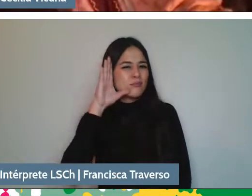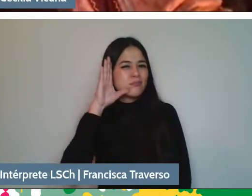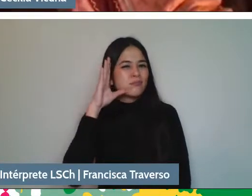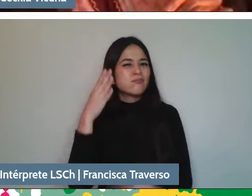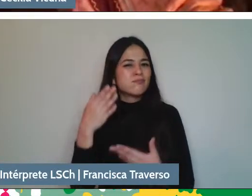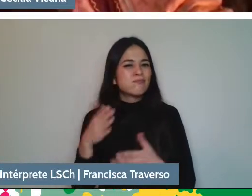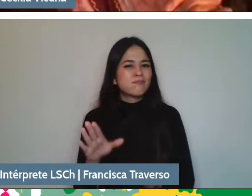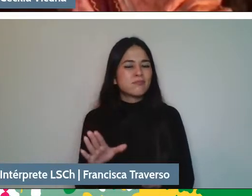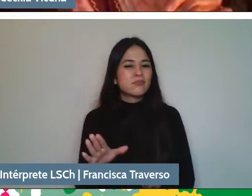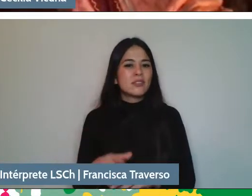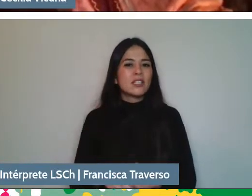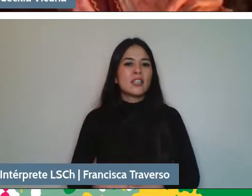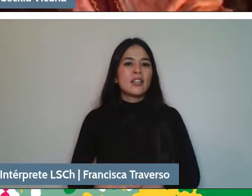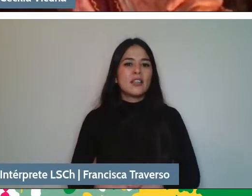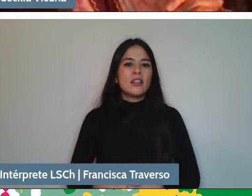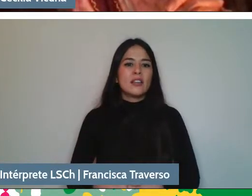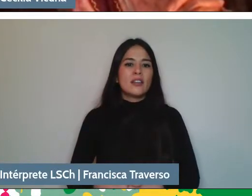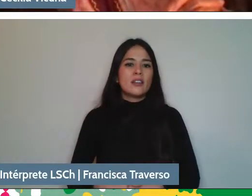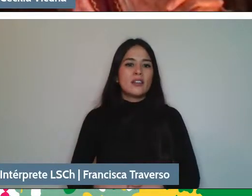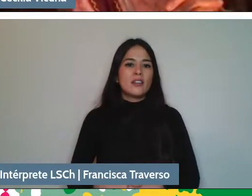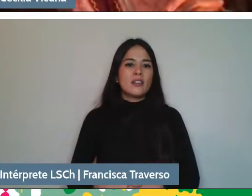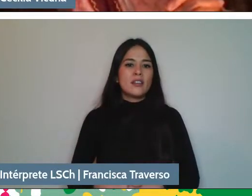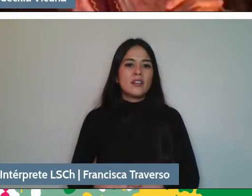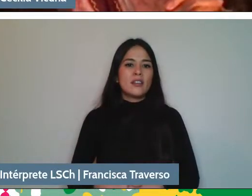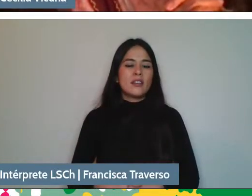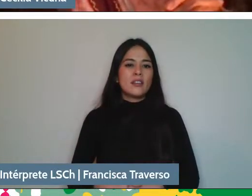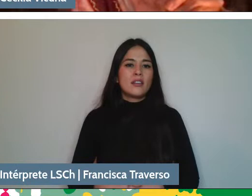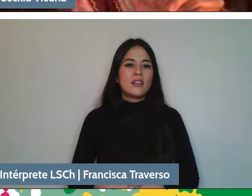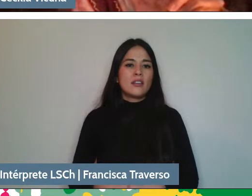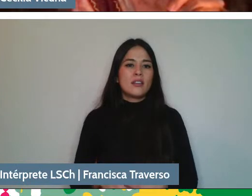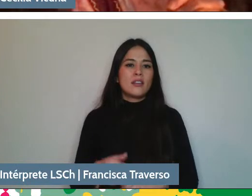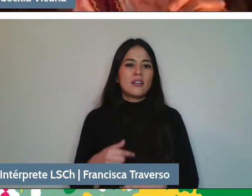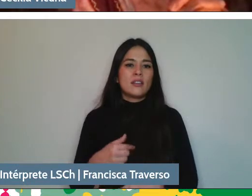Hablo ahora de ustedes en tercera persona. Usted es increíble.